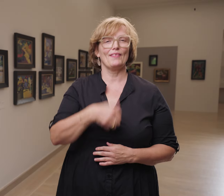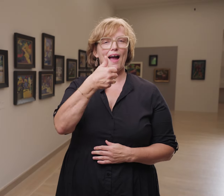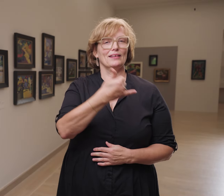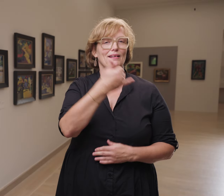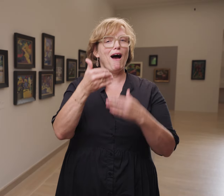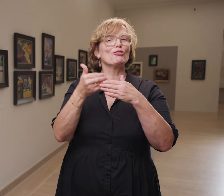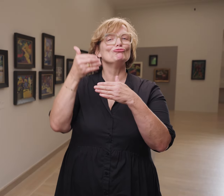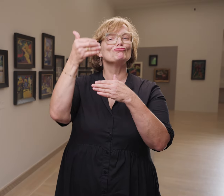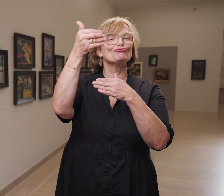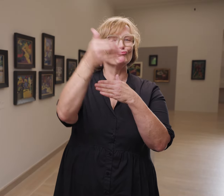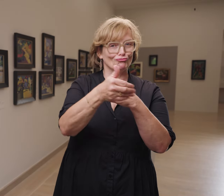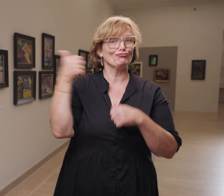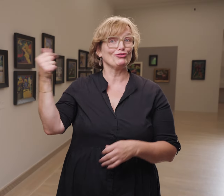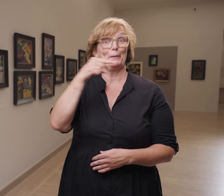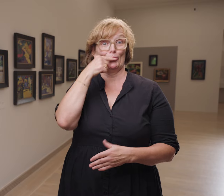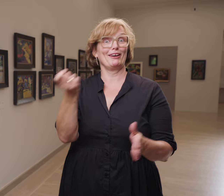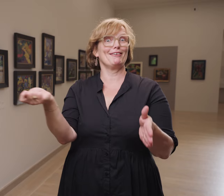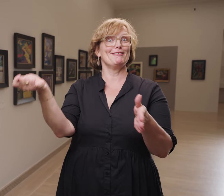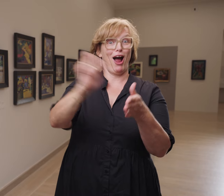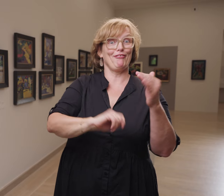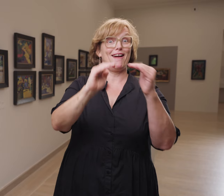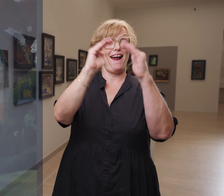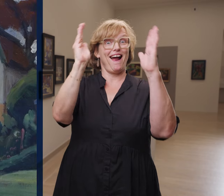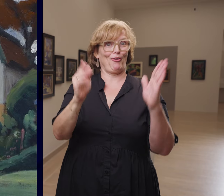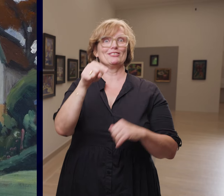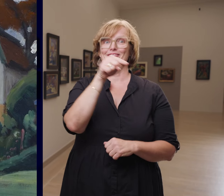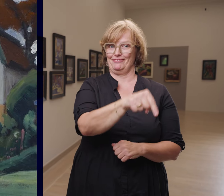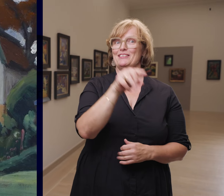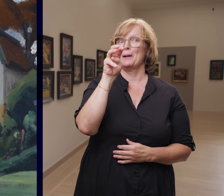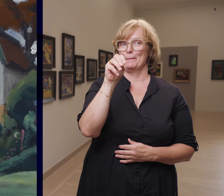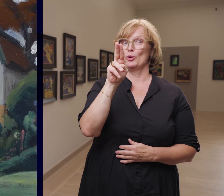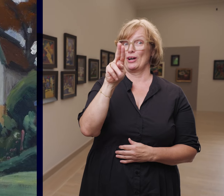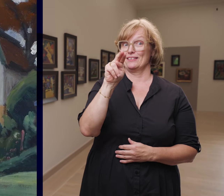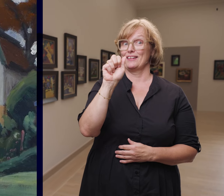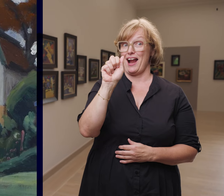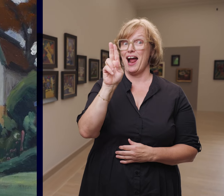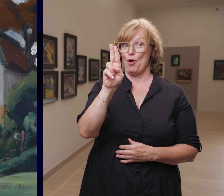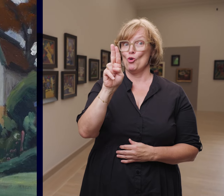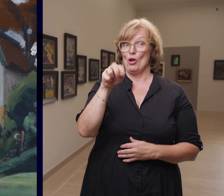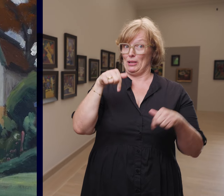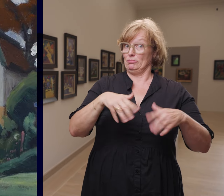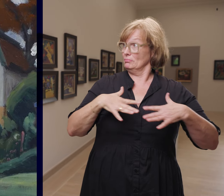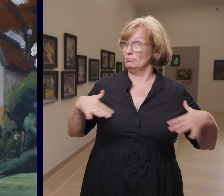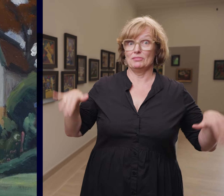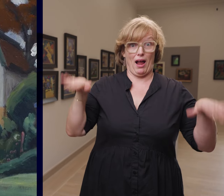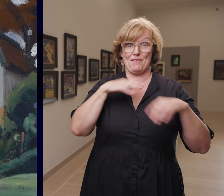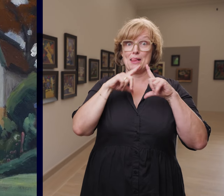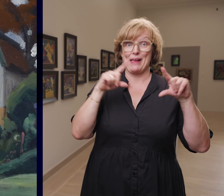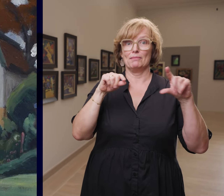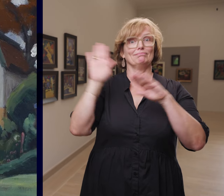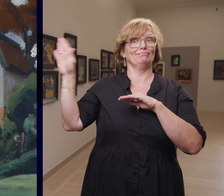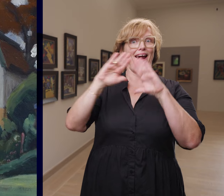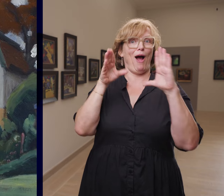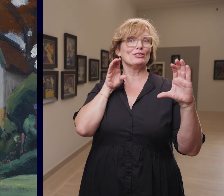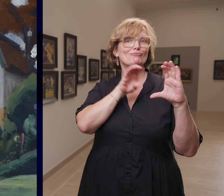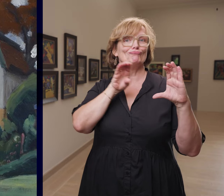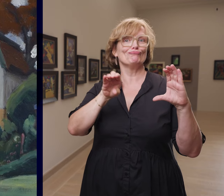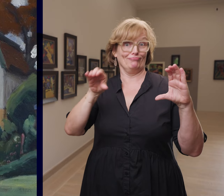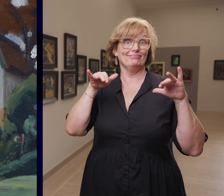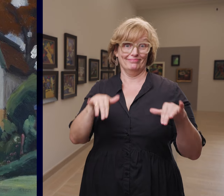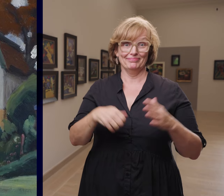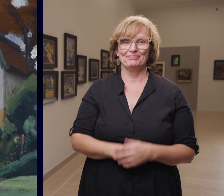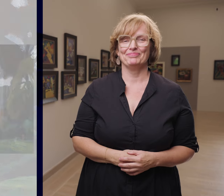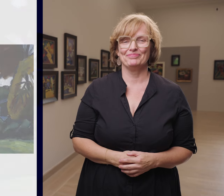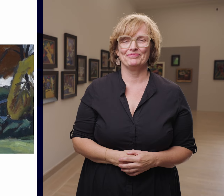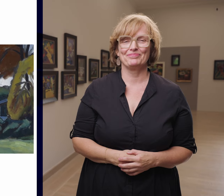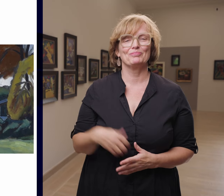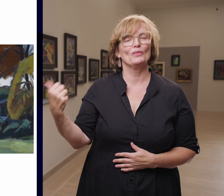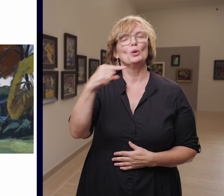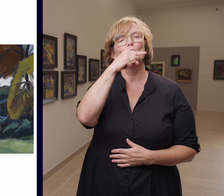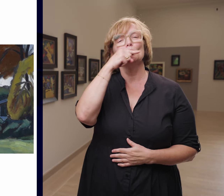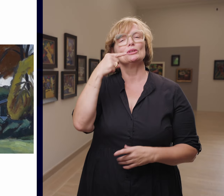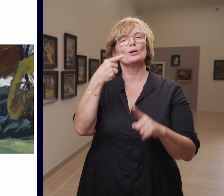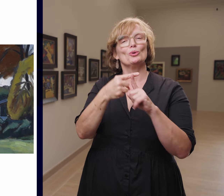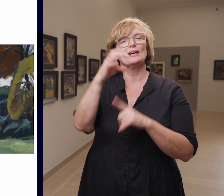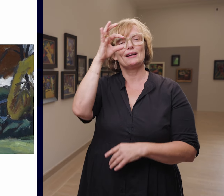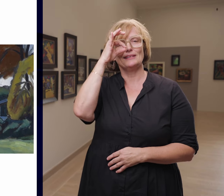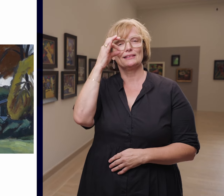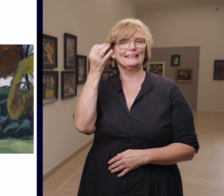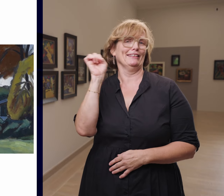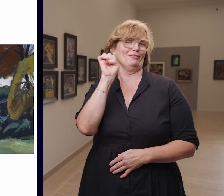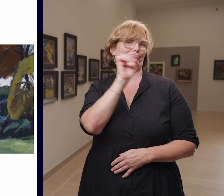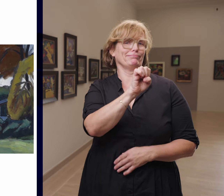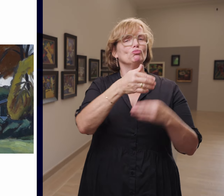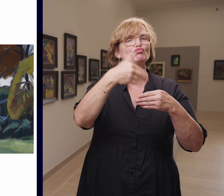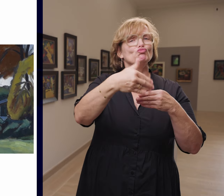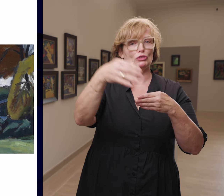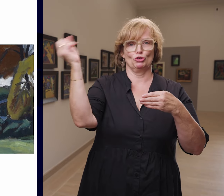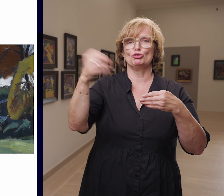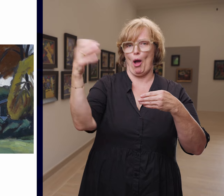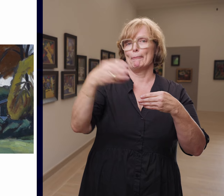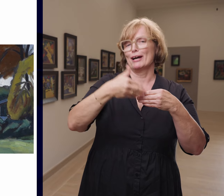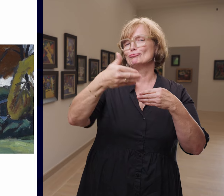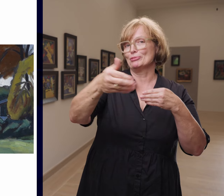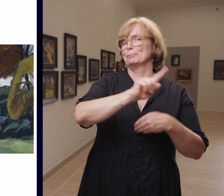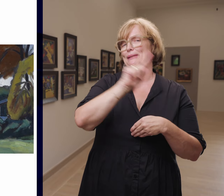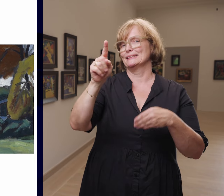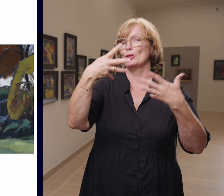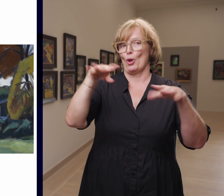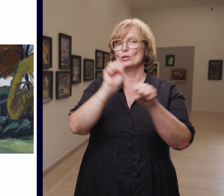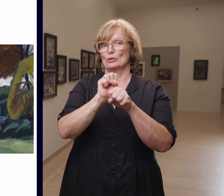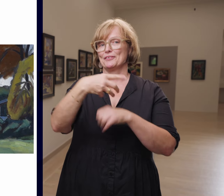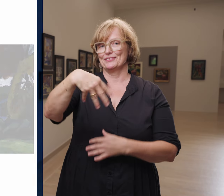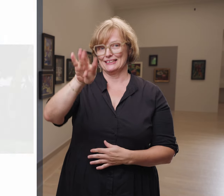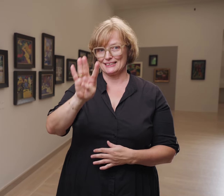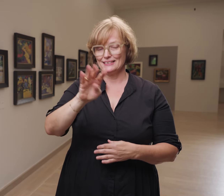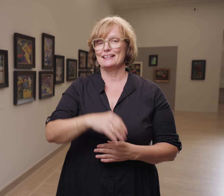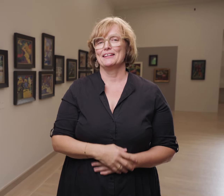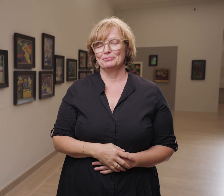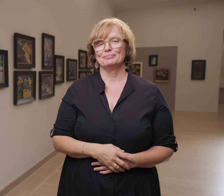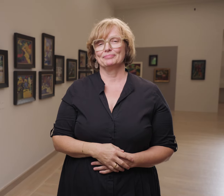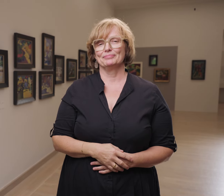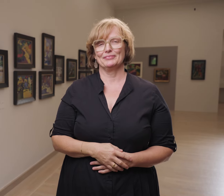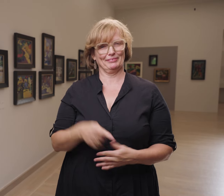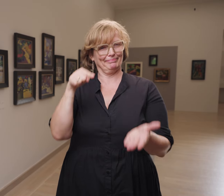Ein Jahr später kaufte Münter ein Haus in Murnau, das auch Motiv vieler Bilder aus der Zeit ist. Sie verbrachten dort die Sommer bis 1914.